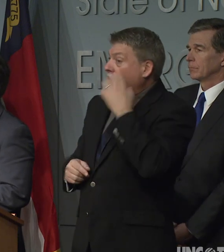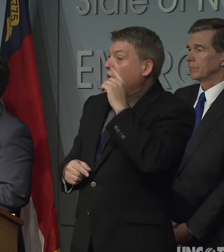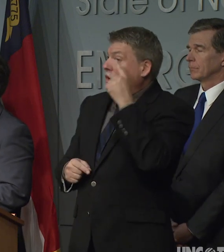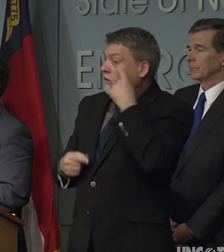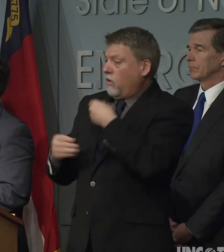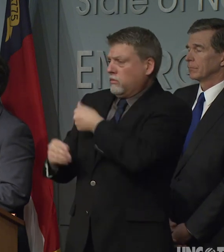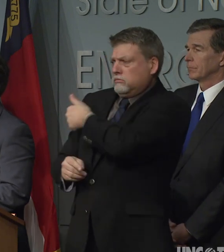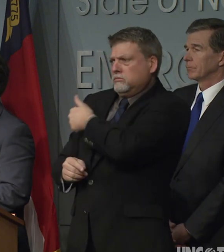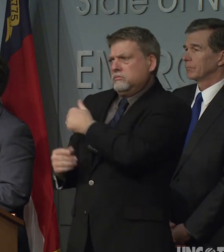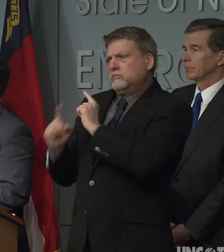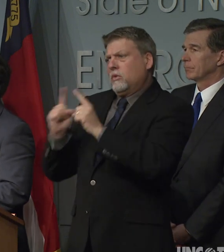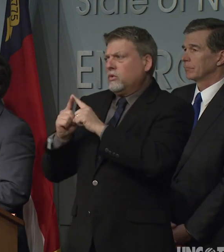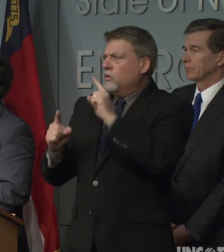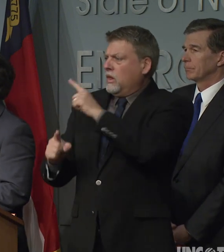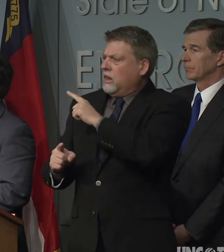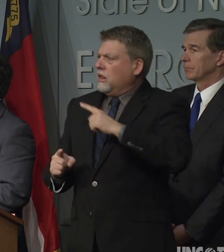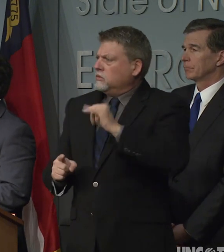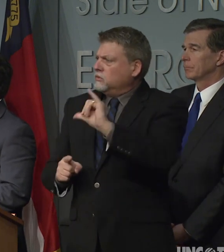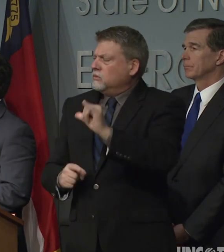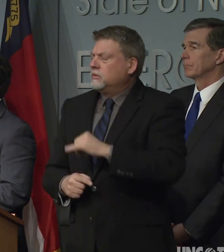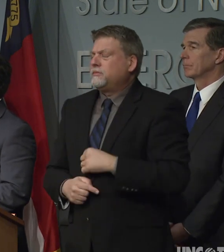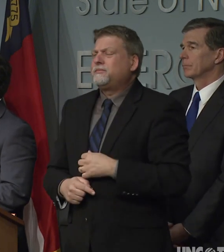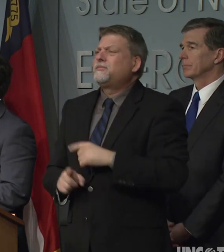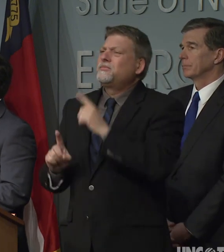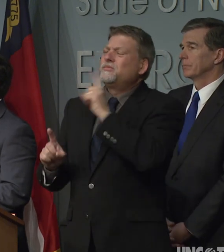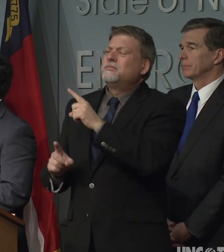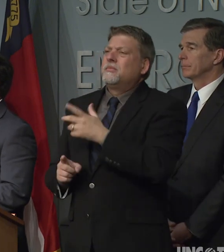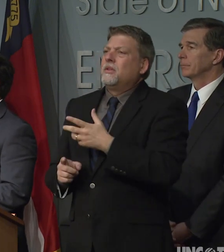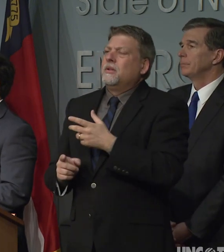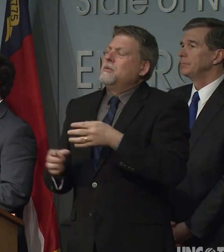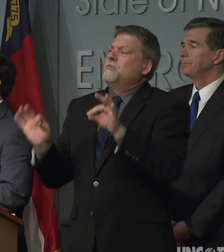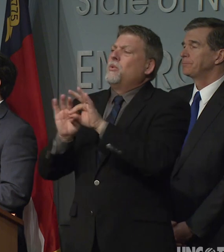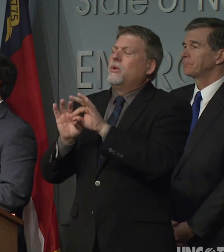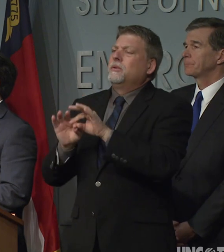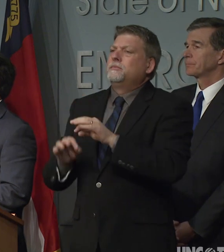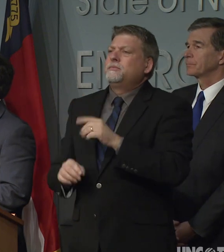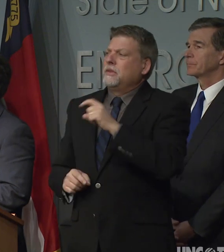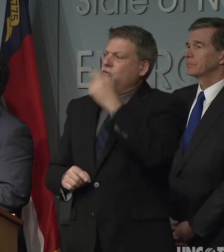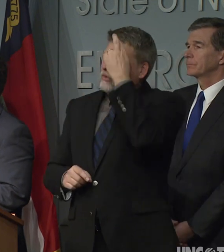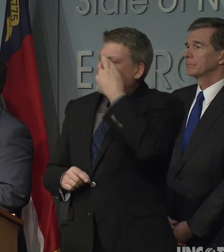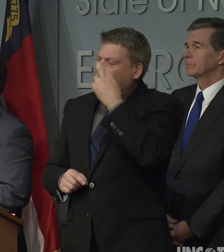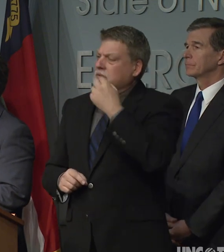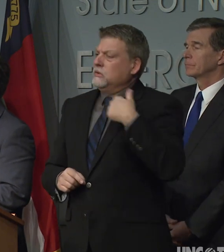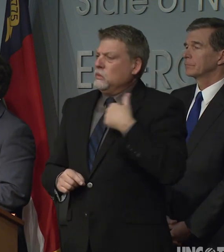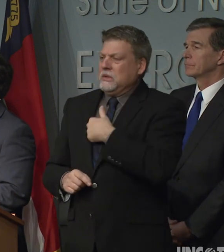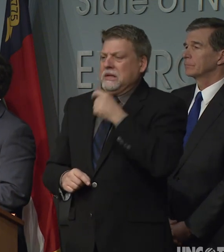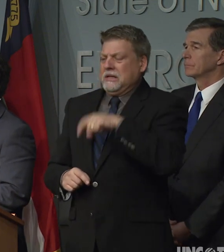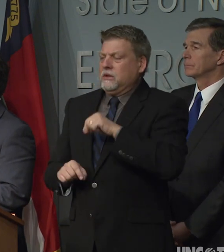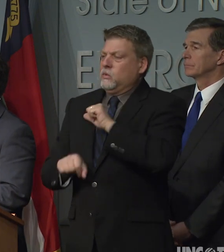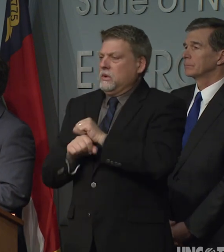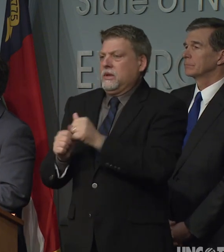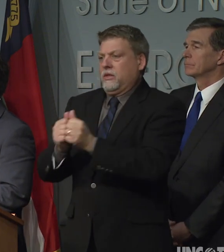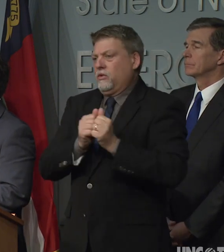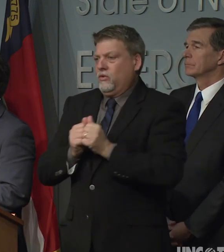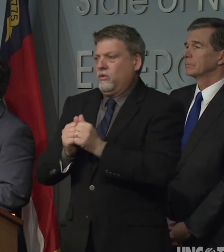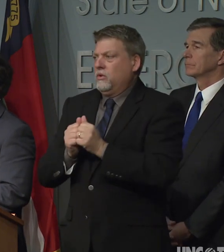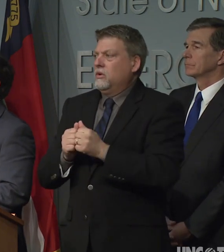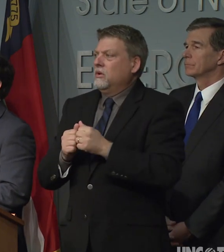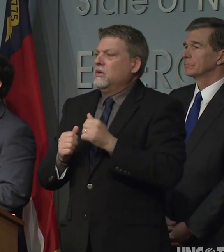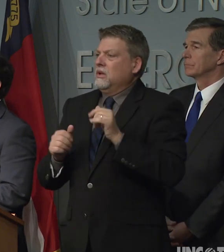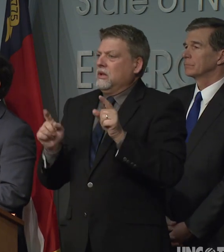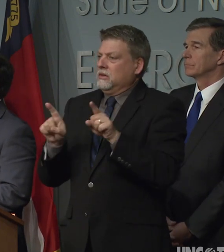ellos, así como con la familia en la oficina del gobernador, sus ellos también han estado en contacto, deseamos continuar